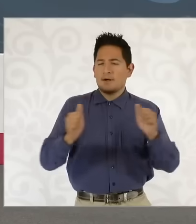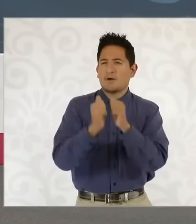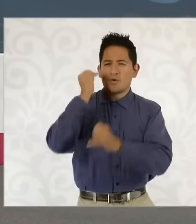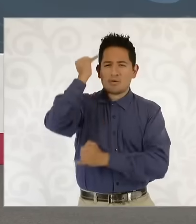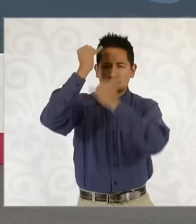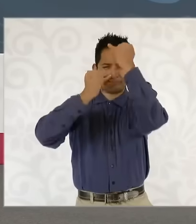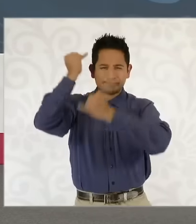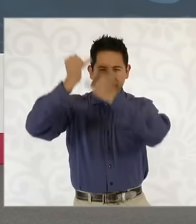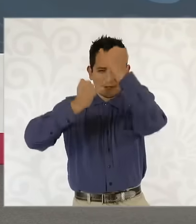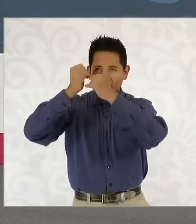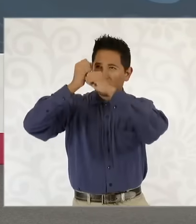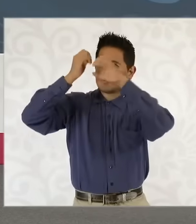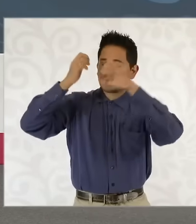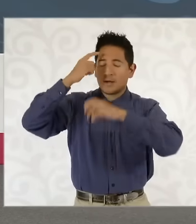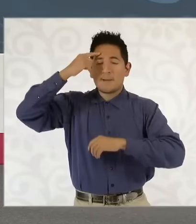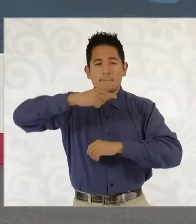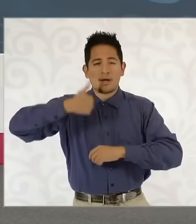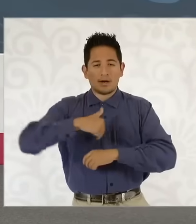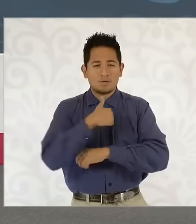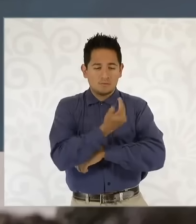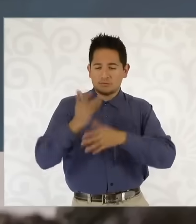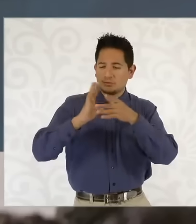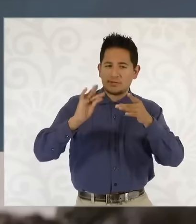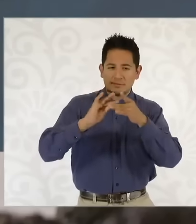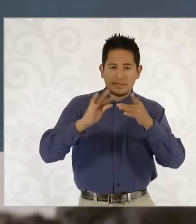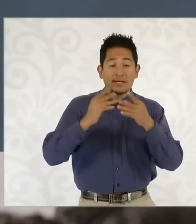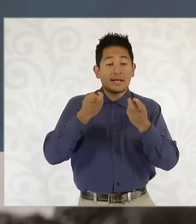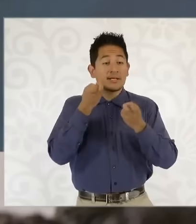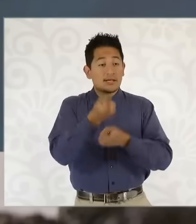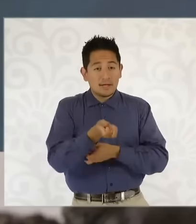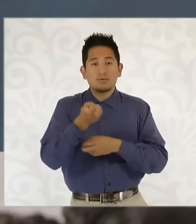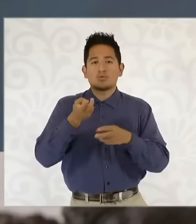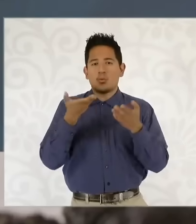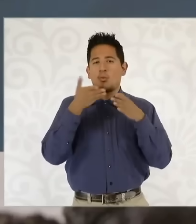problemática que describió la secretaria que tiene que ver con pérdidas y con congestiones. Adelante,